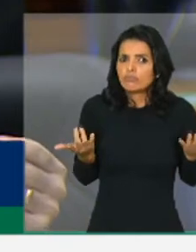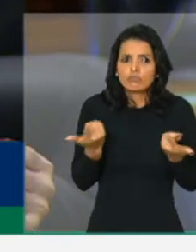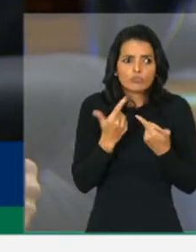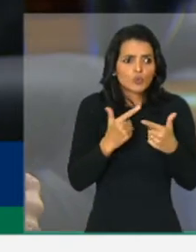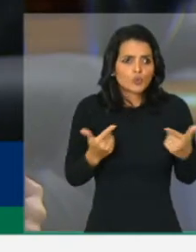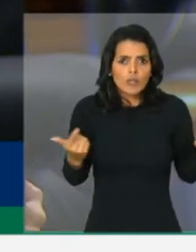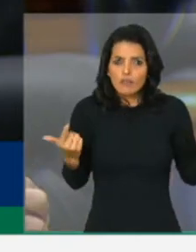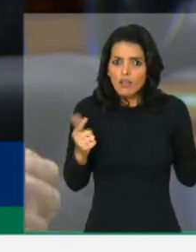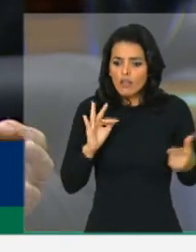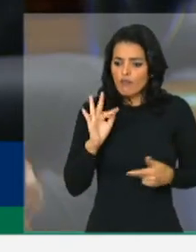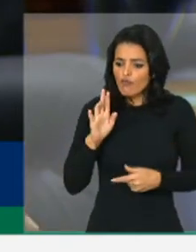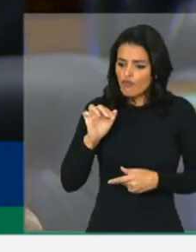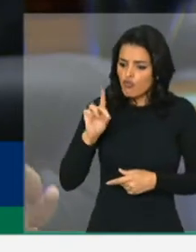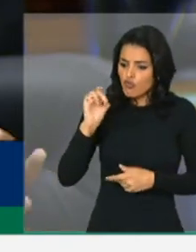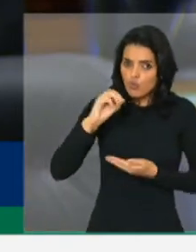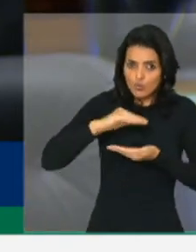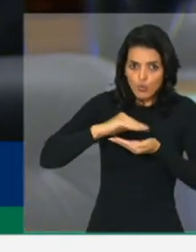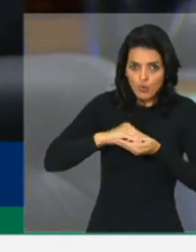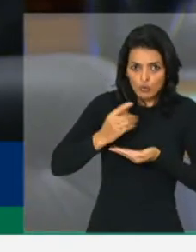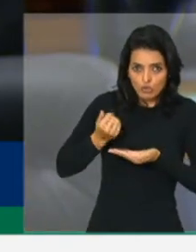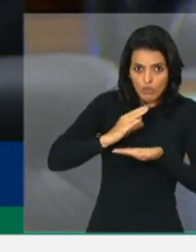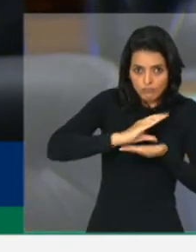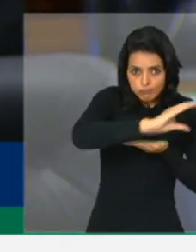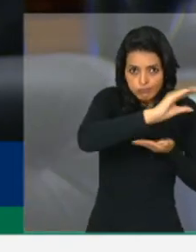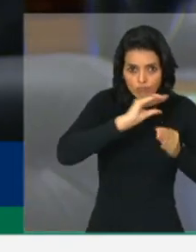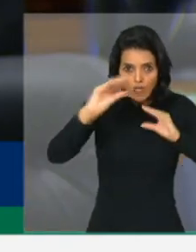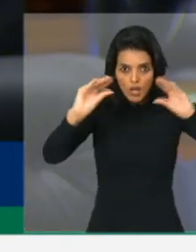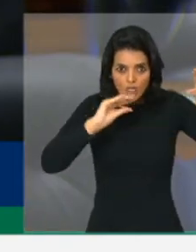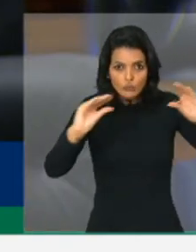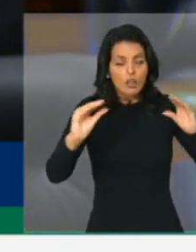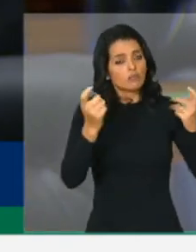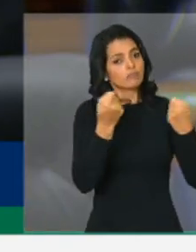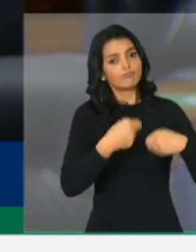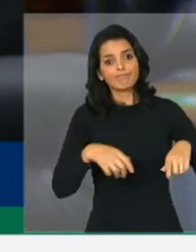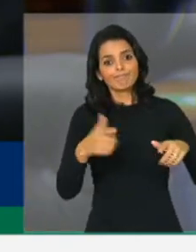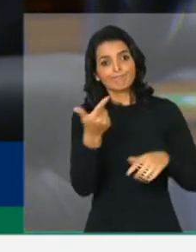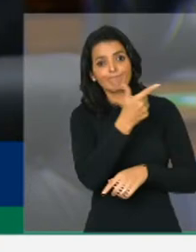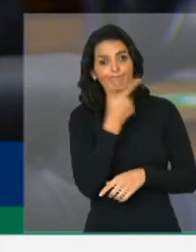NORMAIS JUSTOS E ACABAR COM ESSA DESCONFIANÇA QUE PAIRA NO PLENÁRIO SOBRE ESSE RELATÓRIO QUE CHEGOU DE